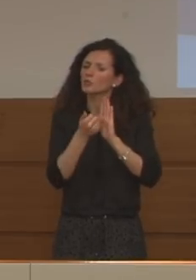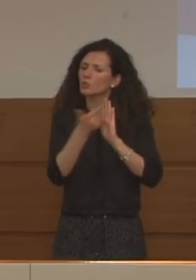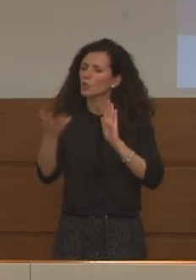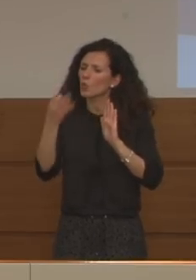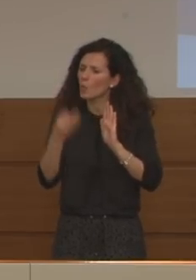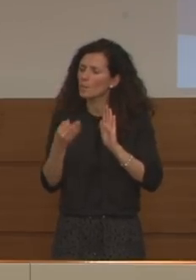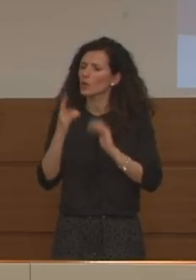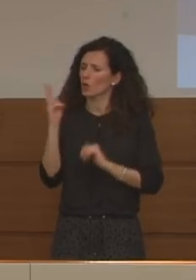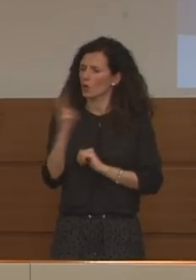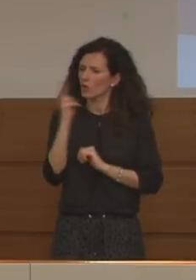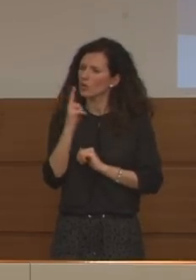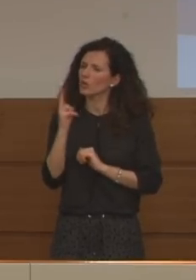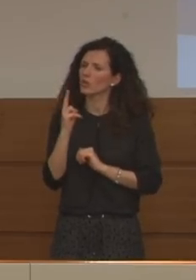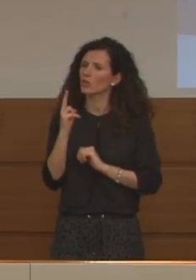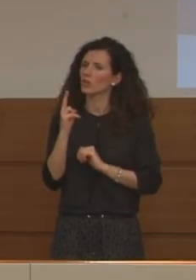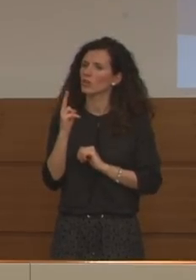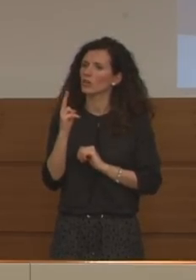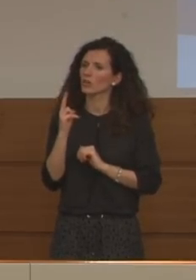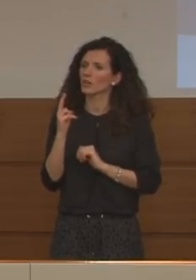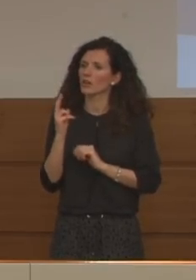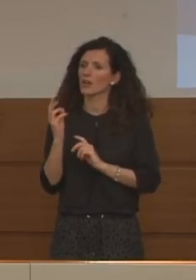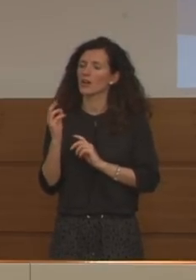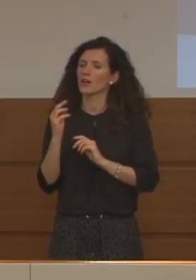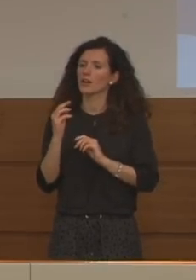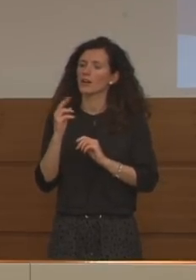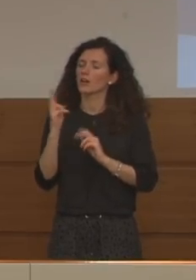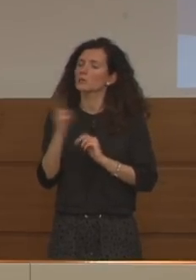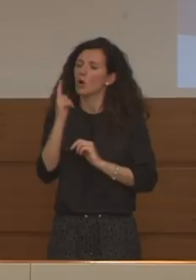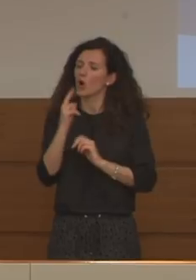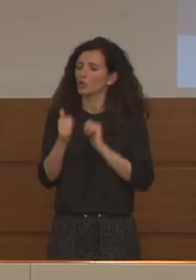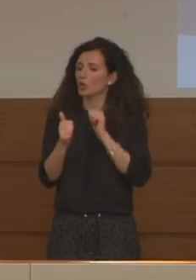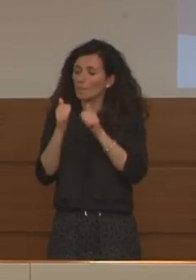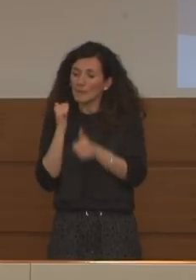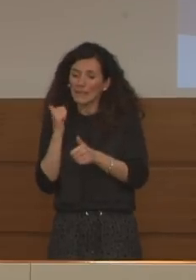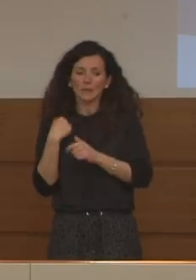vittime, non sono arrivati in ospedale o sono morte prima di arrivare in ospedale?